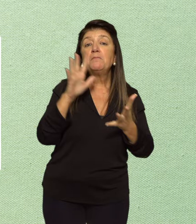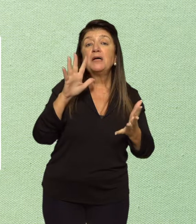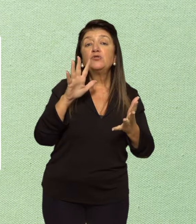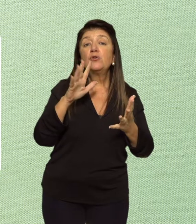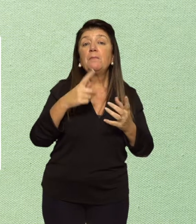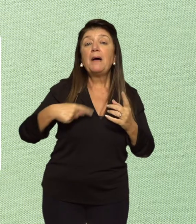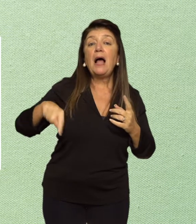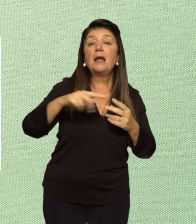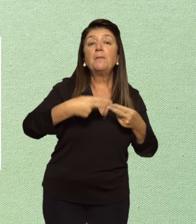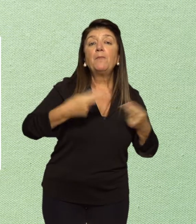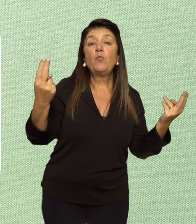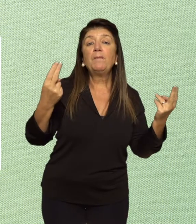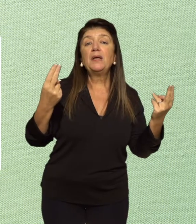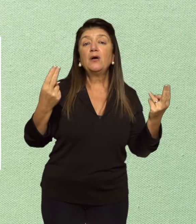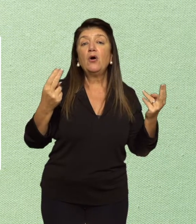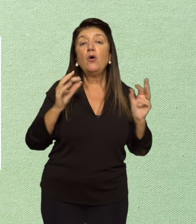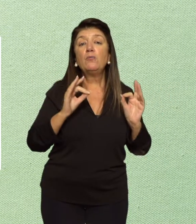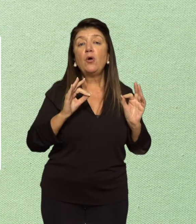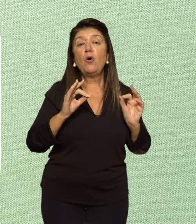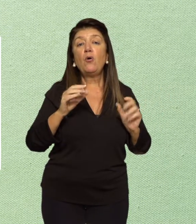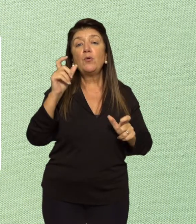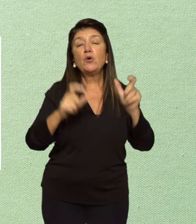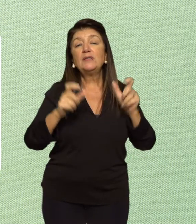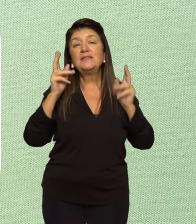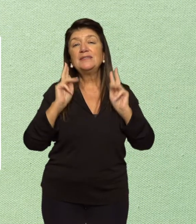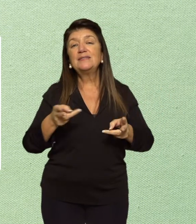l'uomo della strada diventa anche difficile credere che una persona con disabilità possa